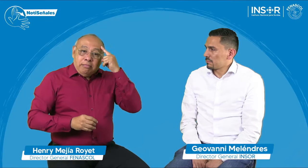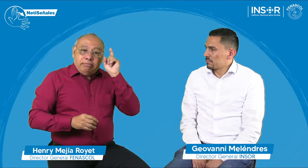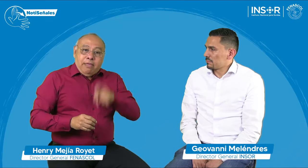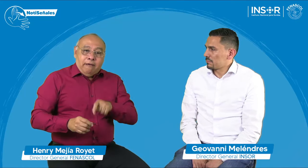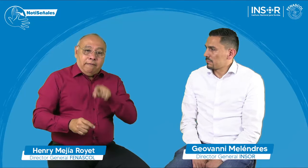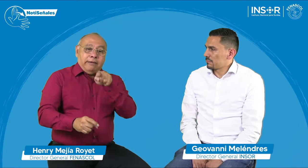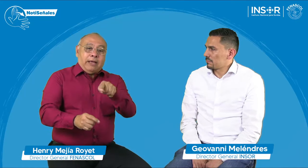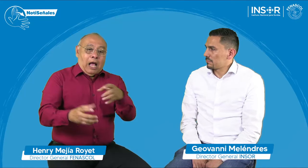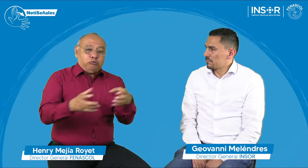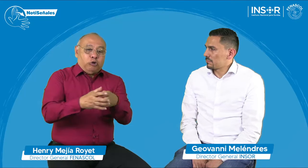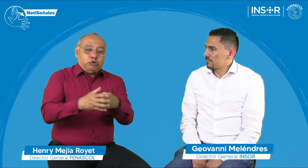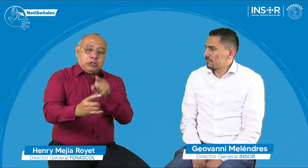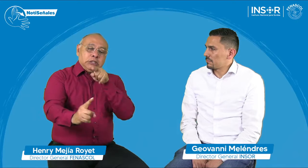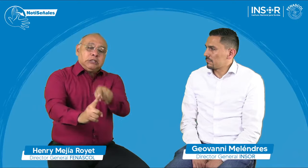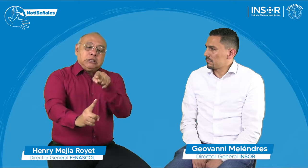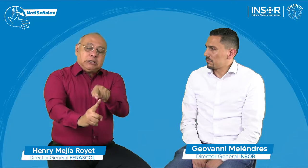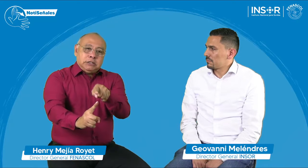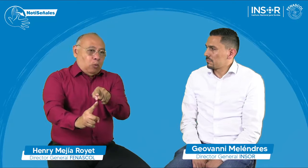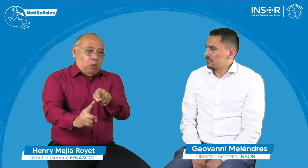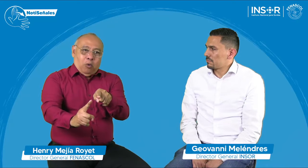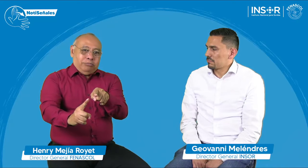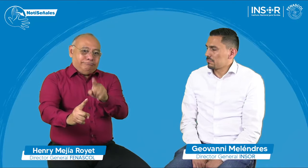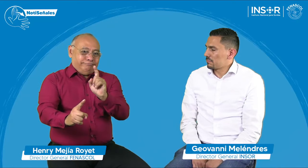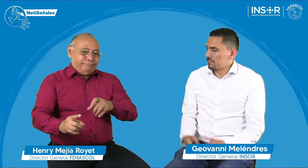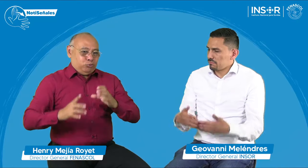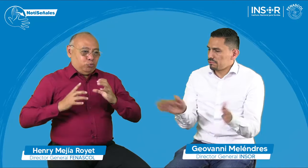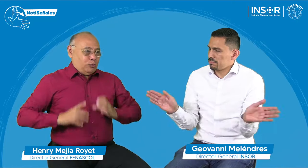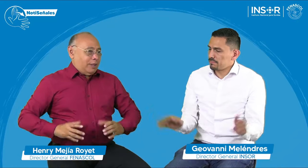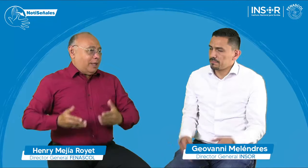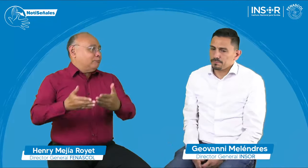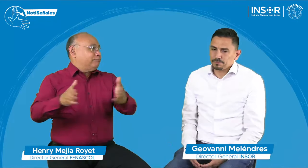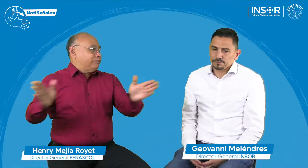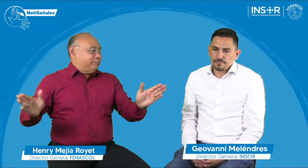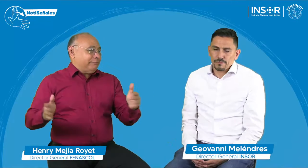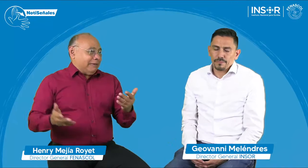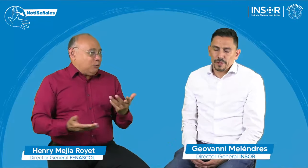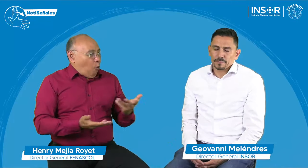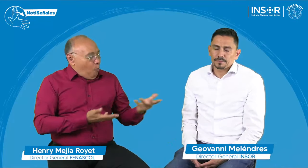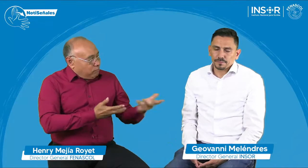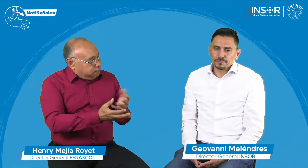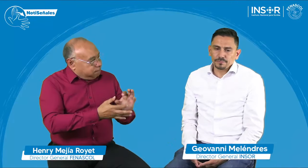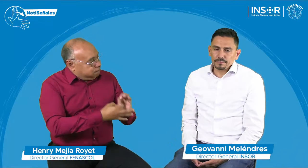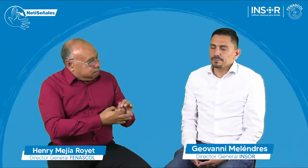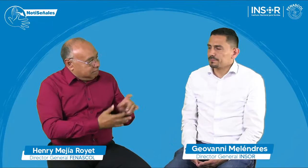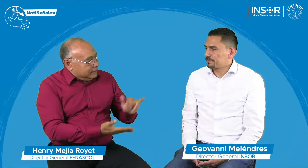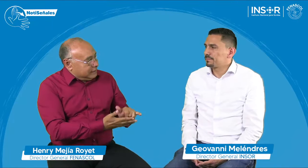Cómo poder trabajar de manera